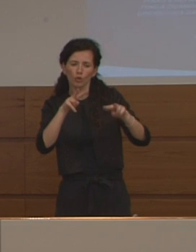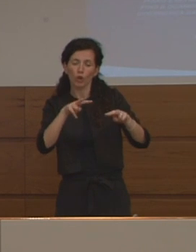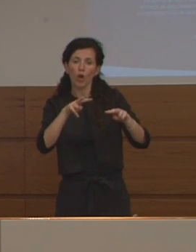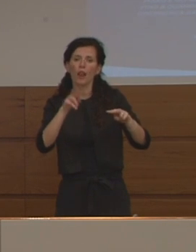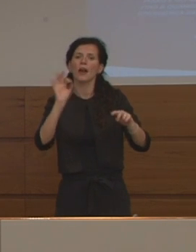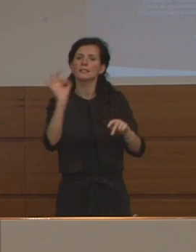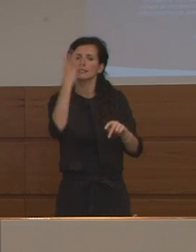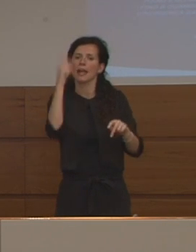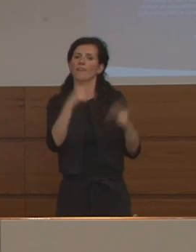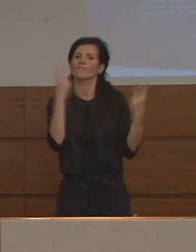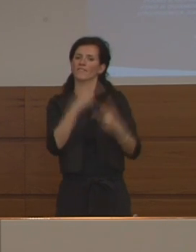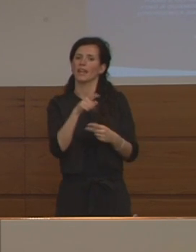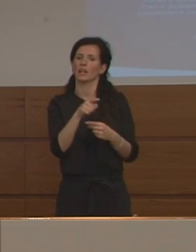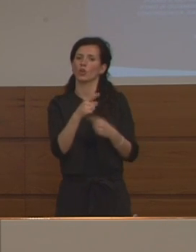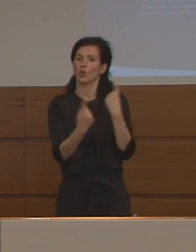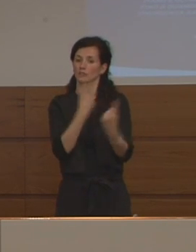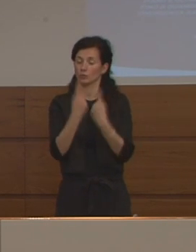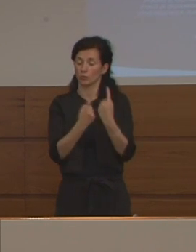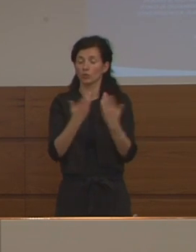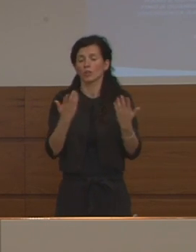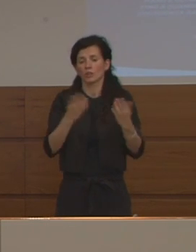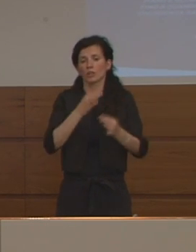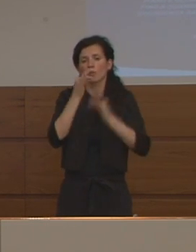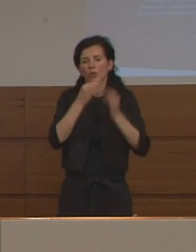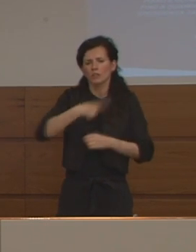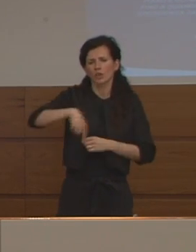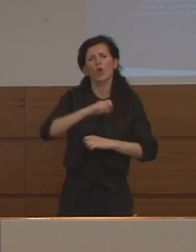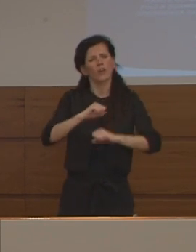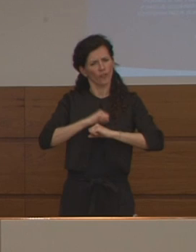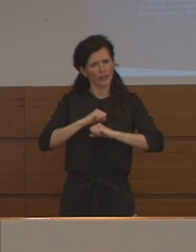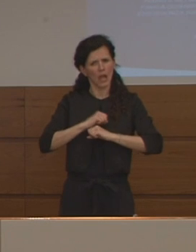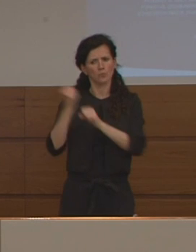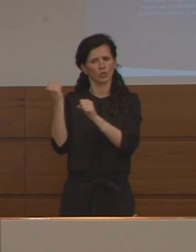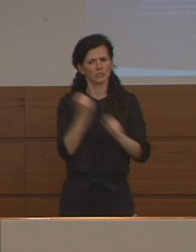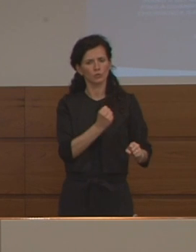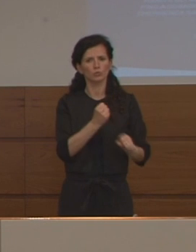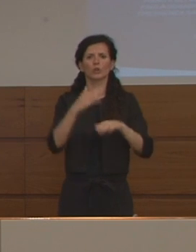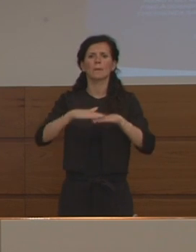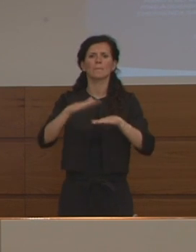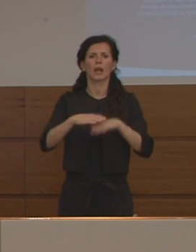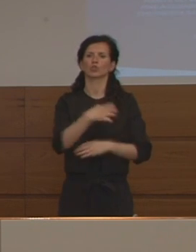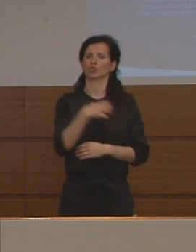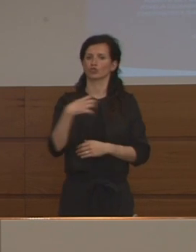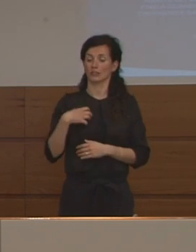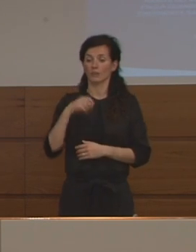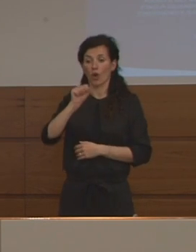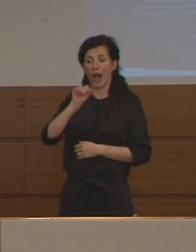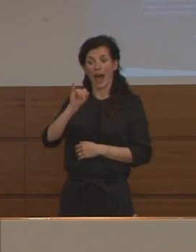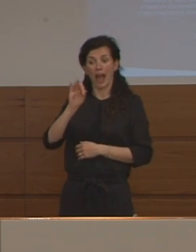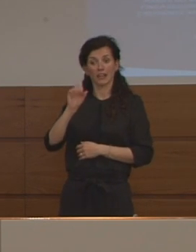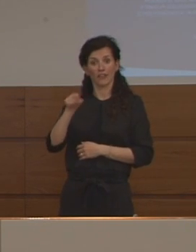Ancora una volta fidiamoci delle istituzioni, fidiamoci del metodo scientifico. L'AIFA è pronta a ricevere proposte di